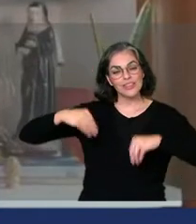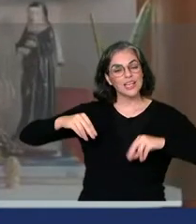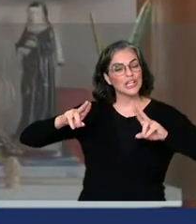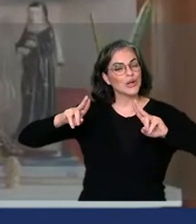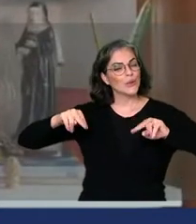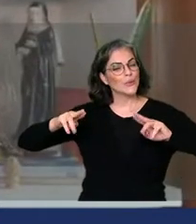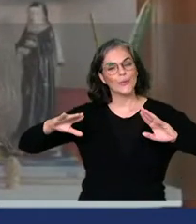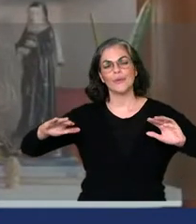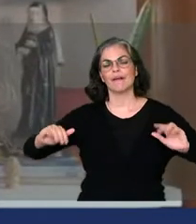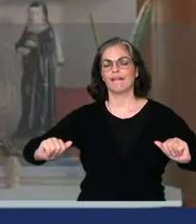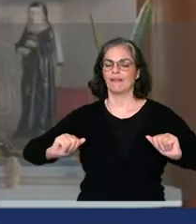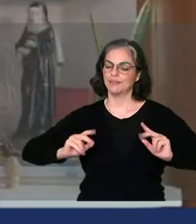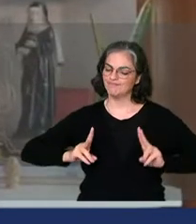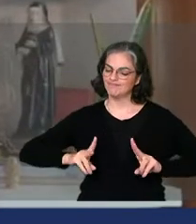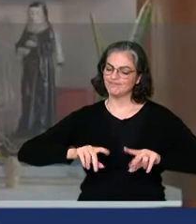QUE NUNCA DESISTIRAM DE DEFENDER A CULTURA, A LEI